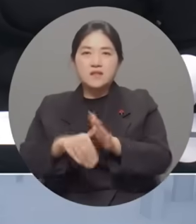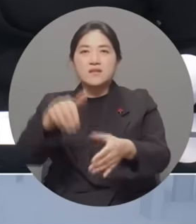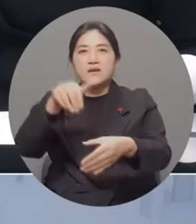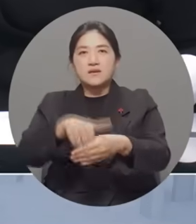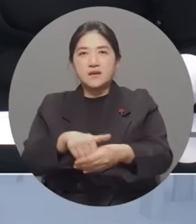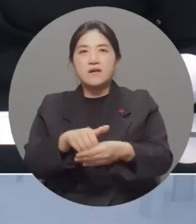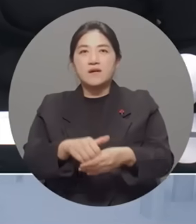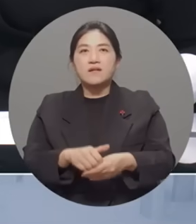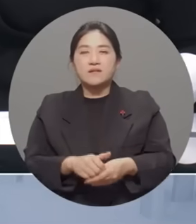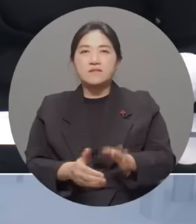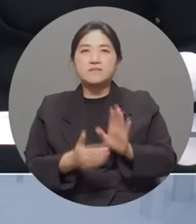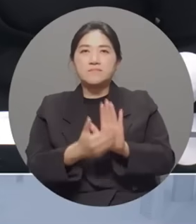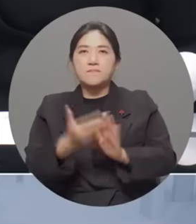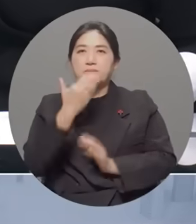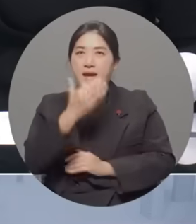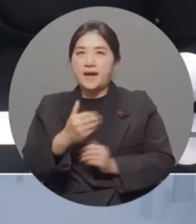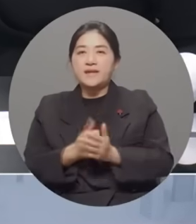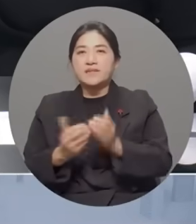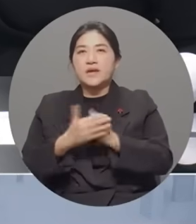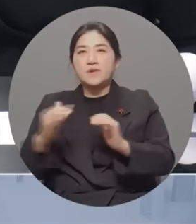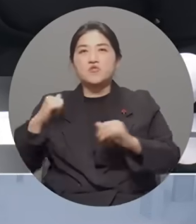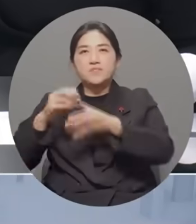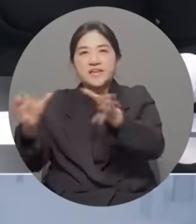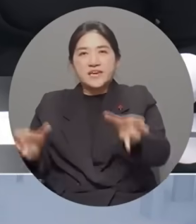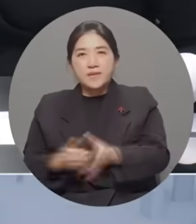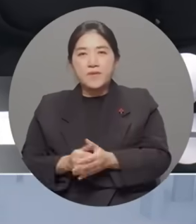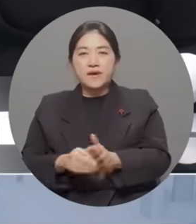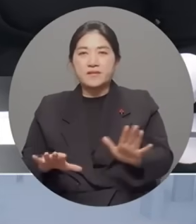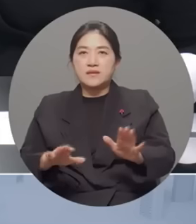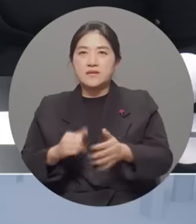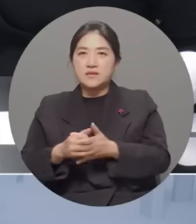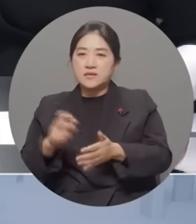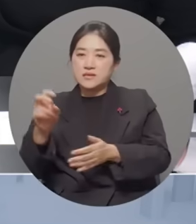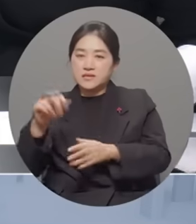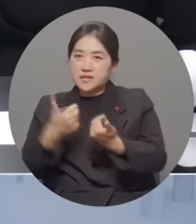그런데 이 재의결 때는 여당 의원들이 자리를 채워야 가격을 막을 수 있습니다. (앵커) 그렇겠죠.